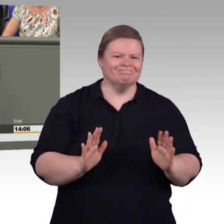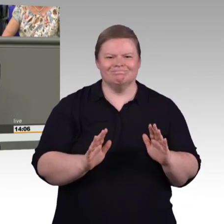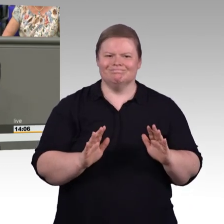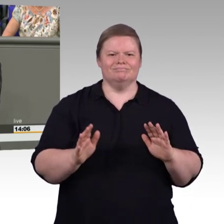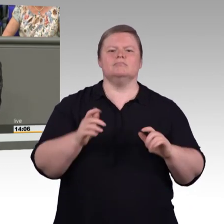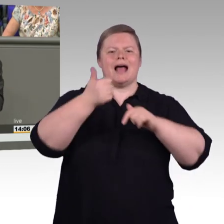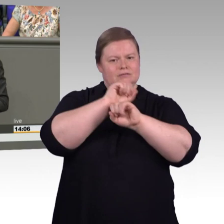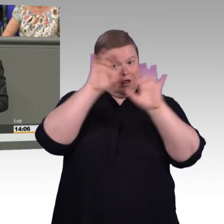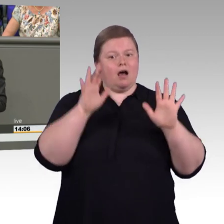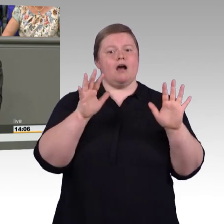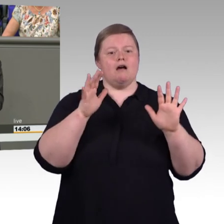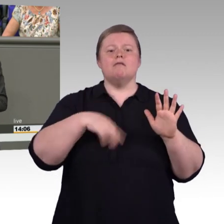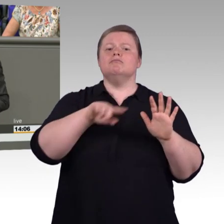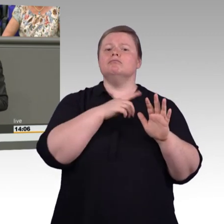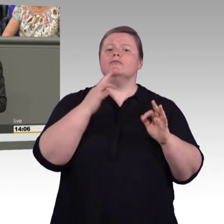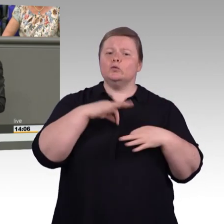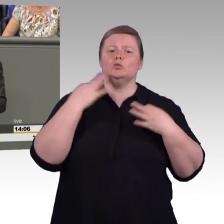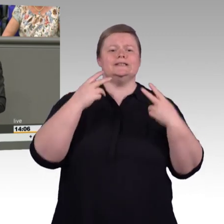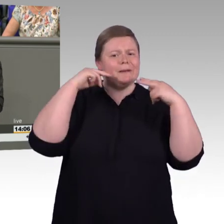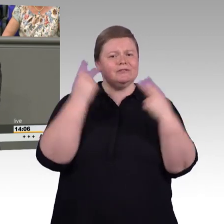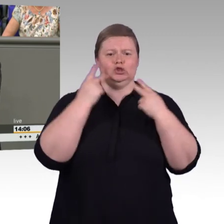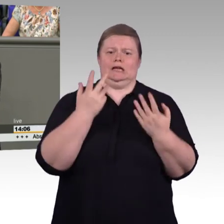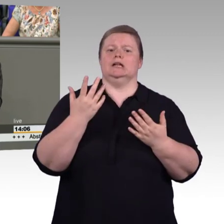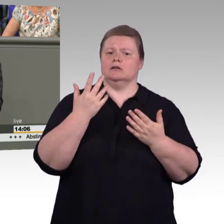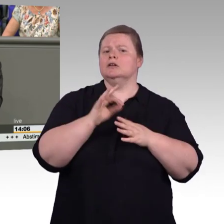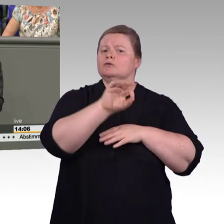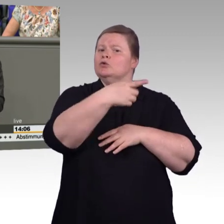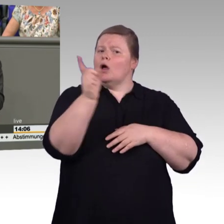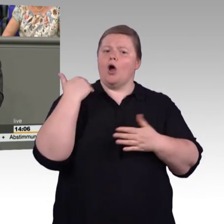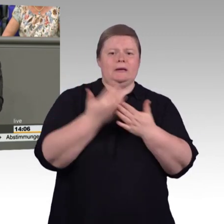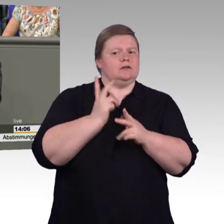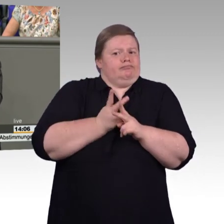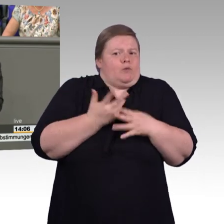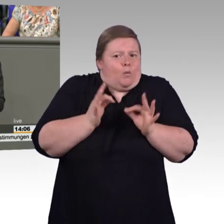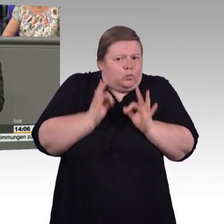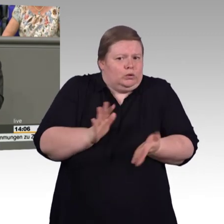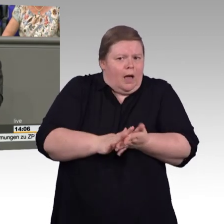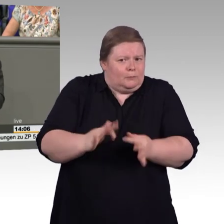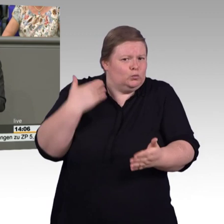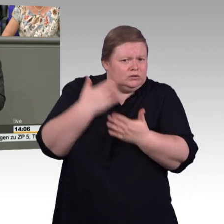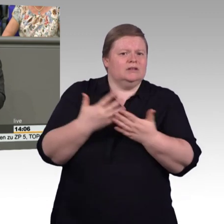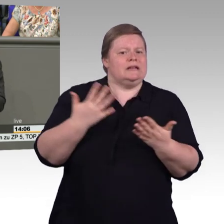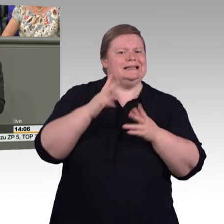Elternrechte und Kinderrechte gegeneinander auszuspielen, das sind zwei Seiten der selben Familie,